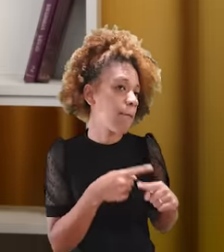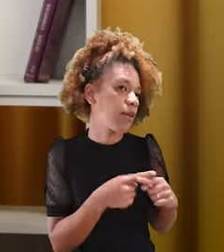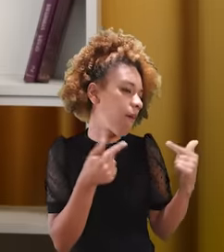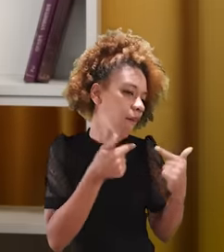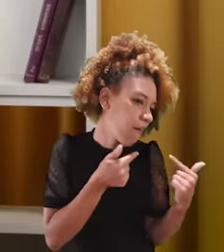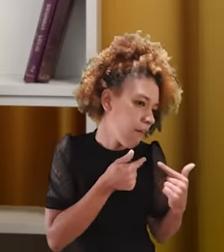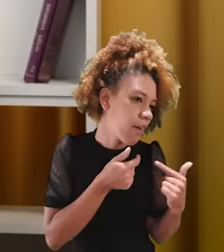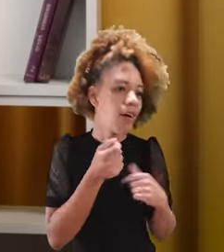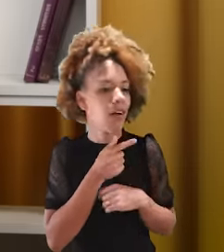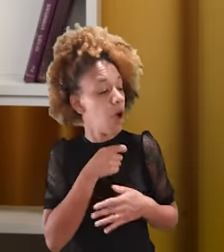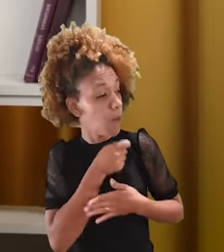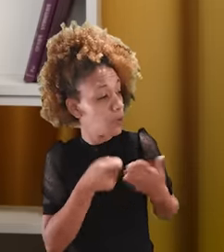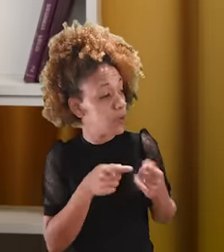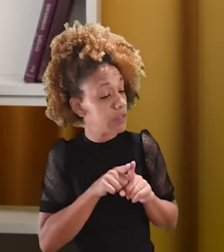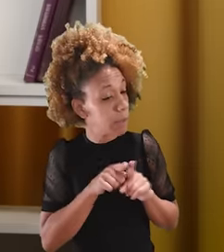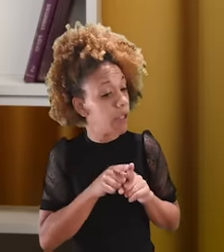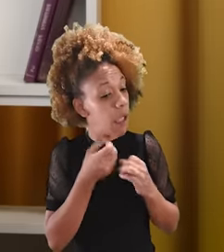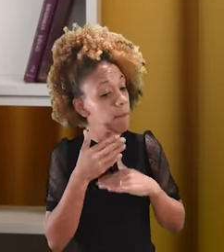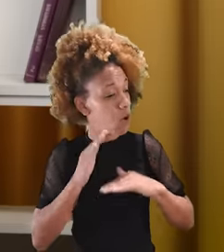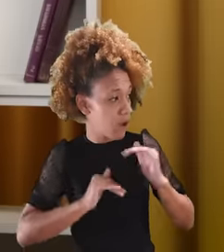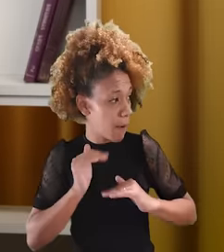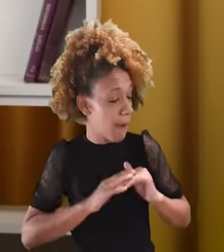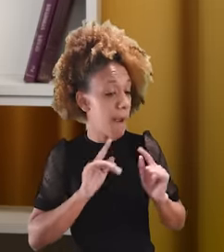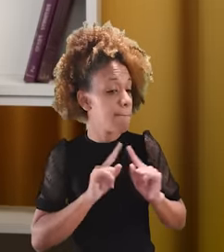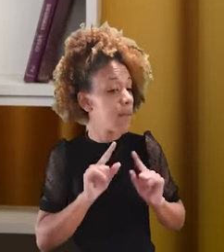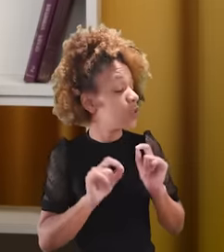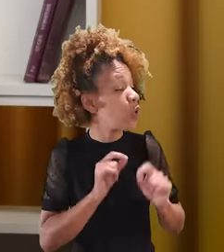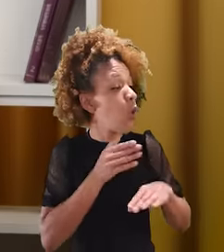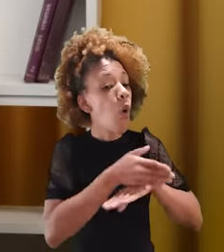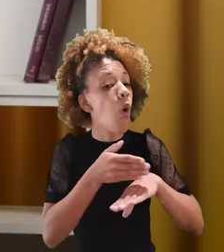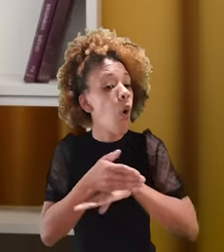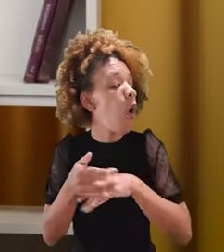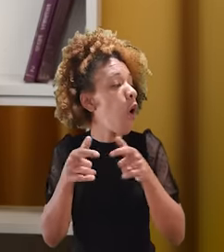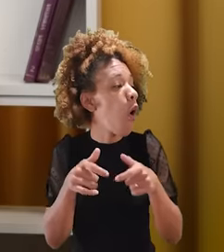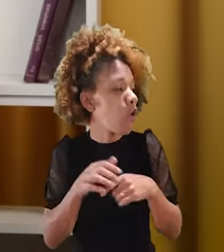autor também e o Comediante é um bom Executor mas eu digo assim ator vocês são atores ou seja vocês